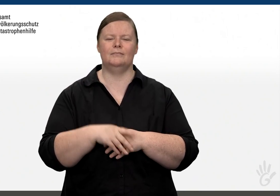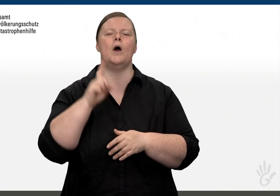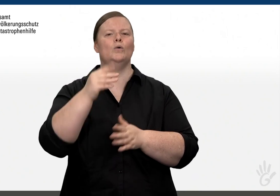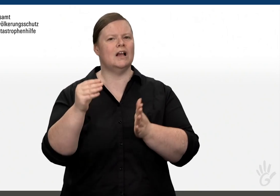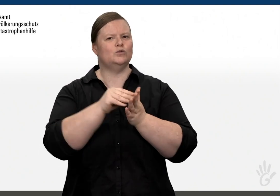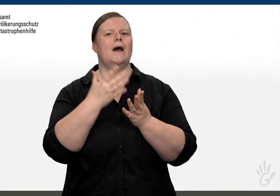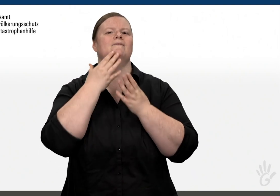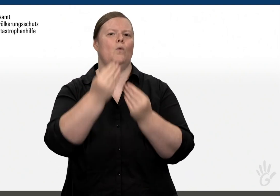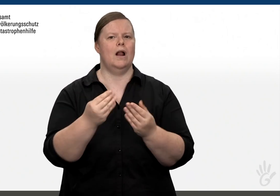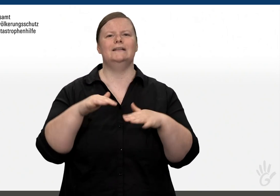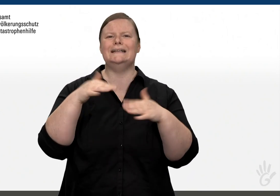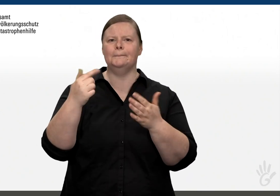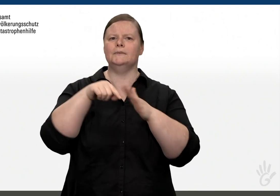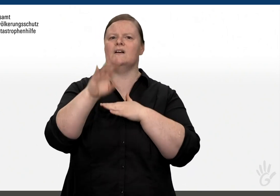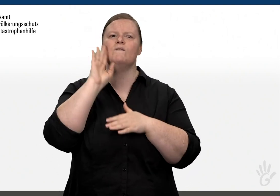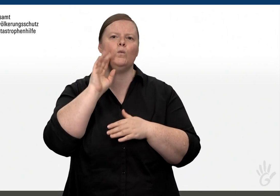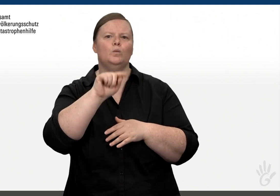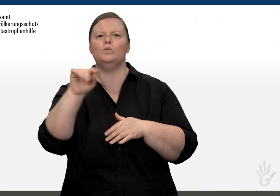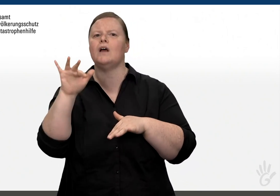Außerdem ist es empfohlen,